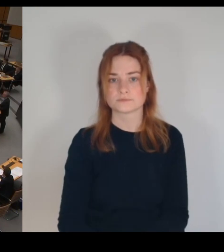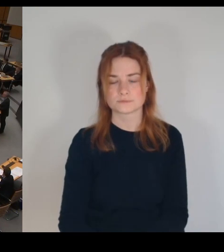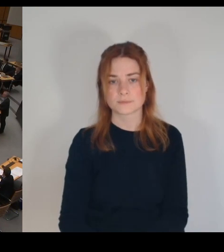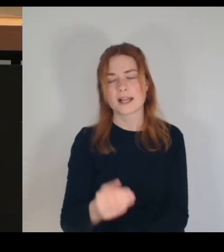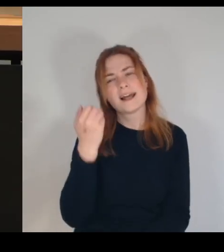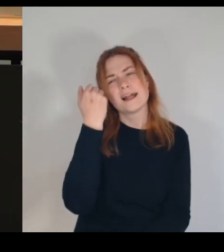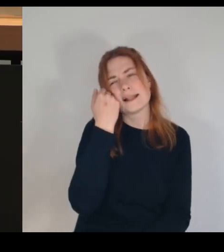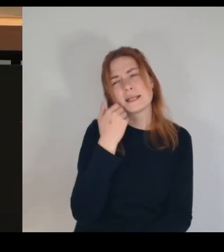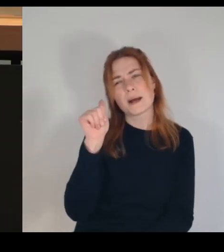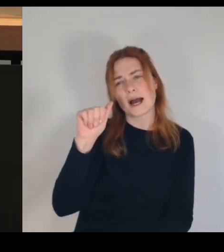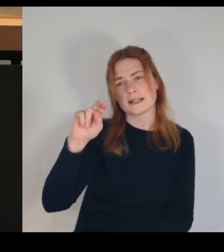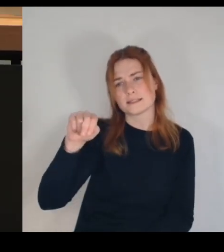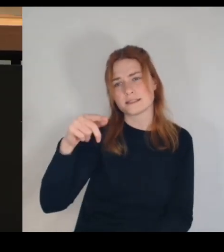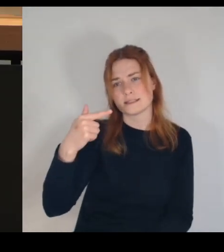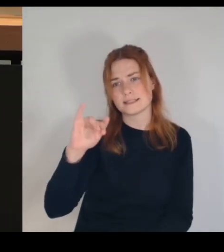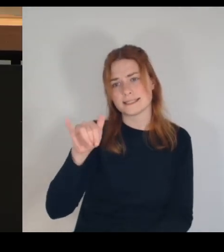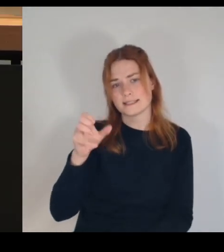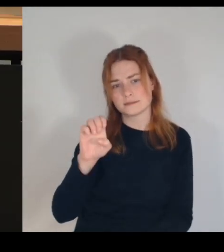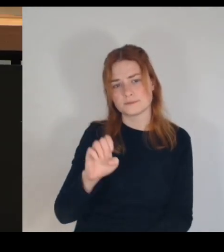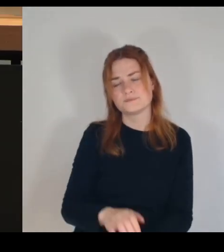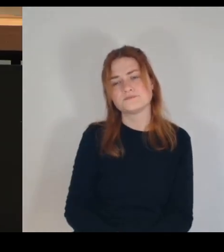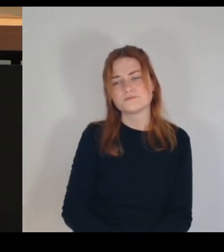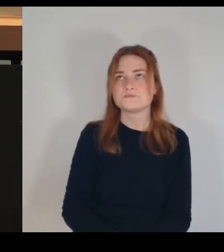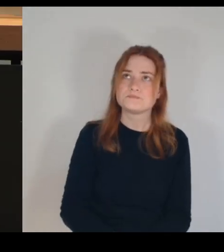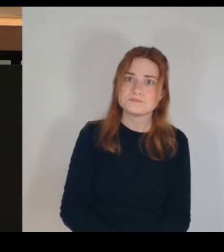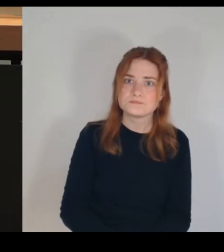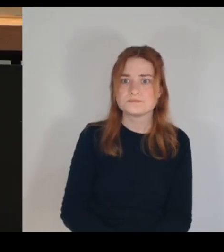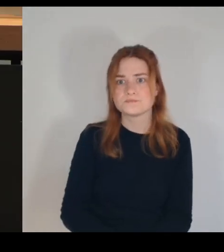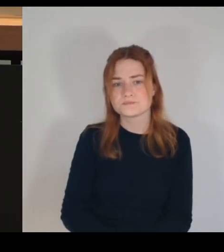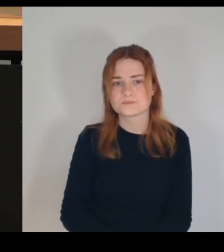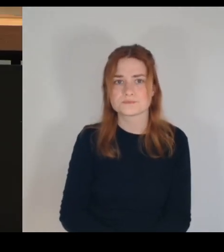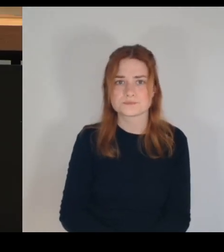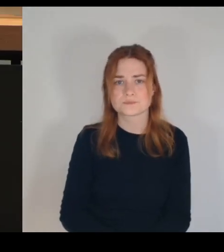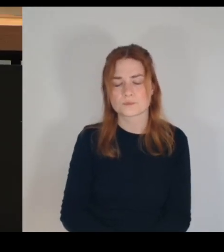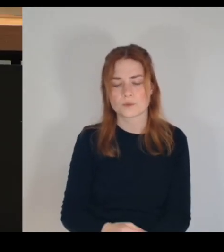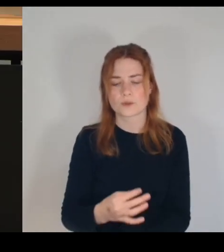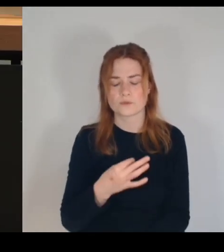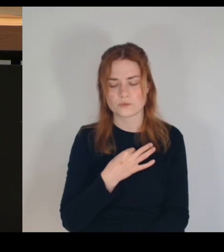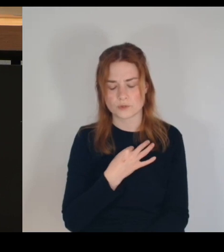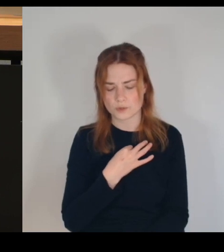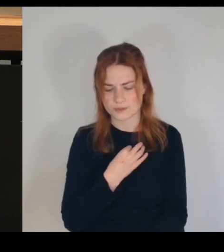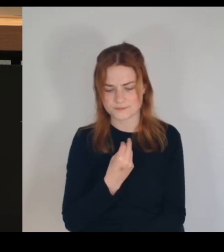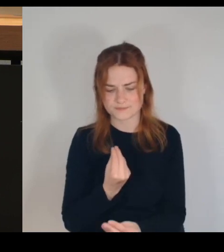nicht sagen irgendwie doch schon ein bisschen sprachlos, weil letztendlich alles punkte. Ich habe ja eingangs